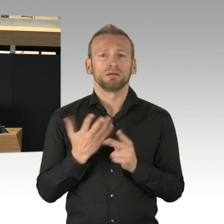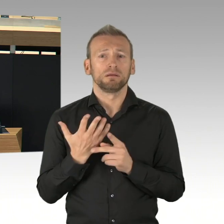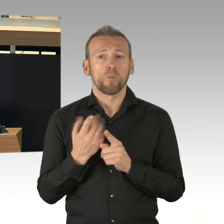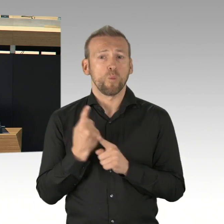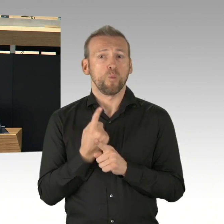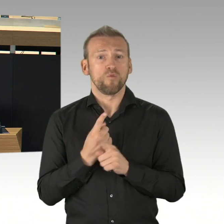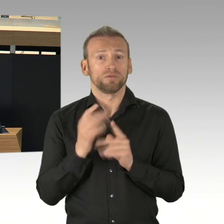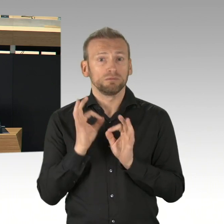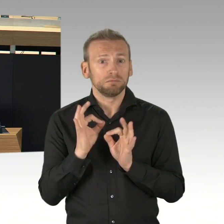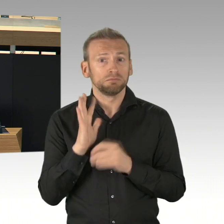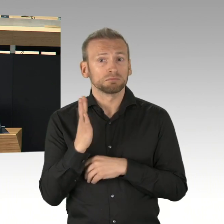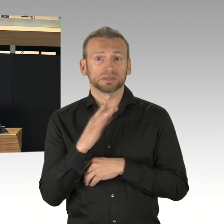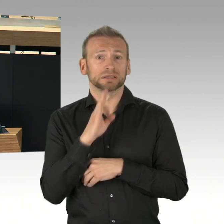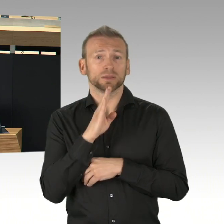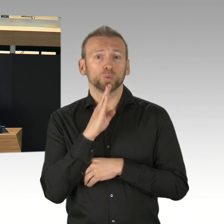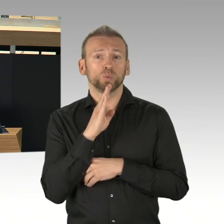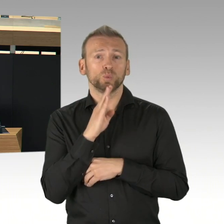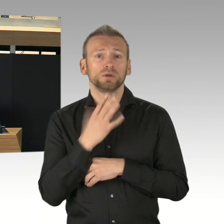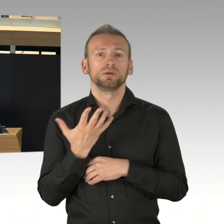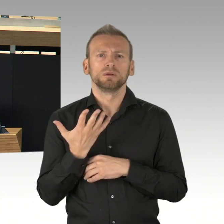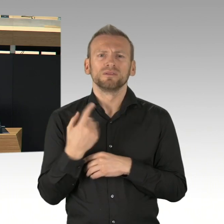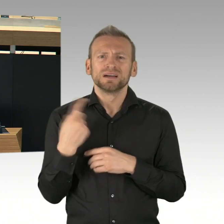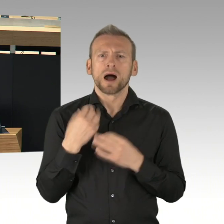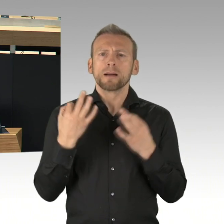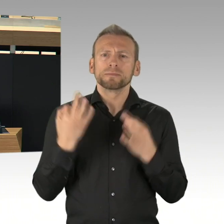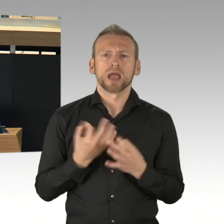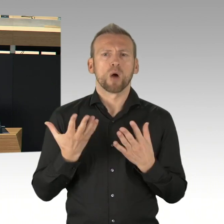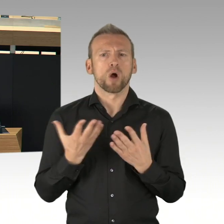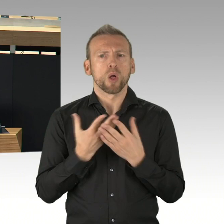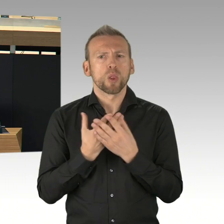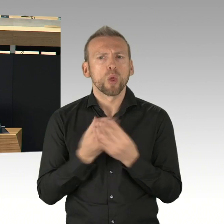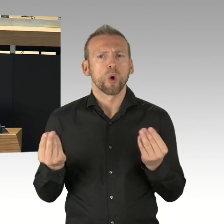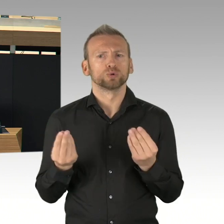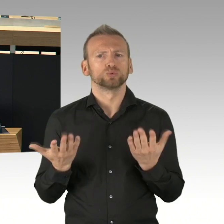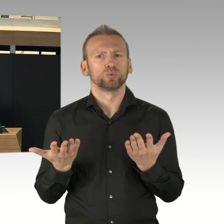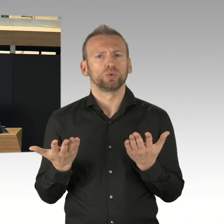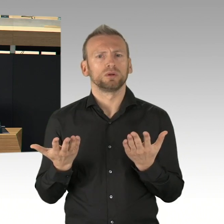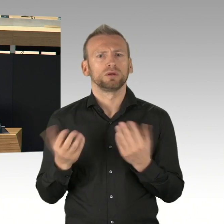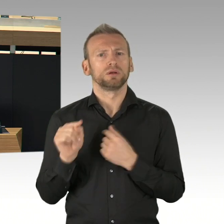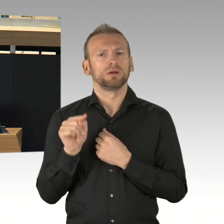Er suggeriert in einer großen Überschrift eine Problemlösung in den Griff zu kriegen,